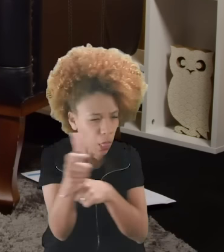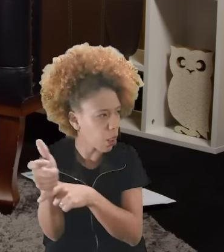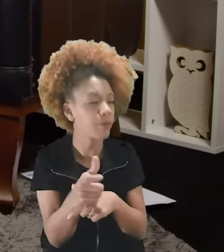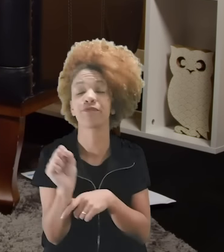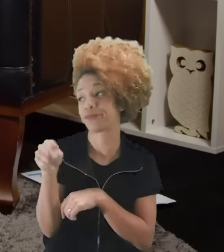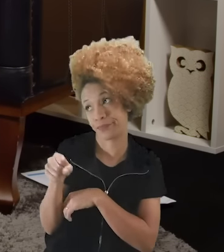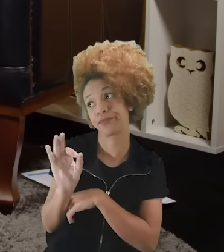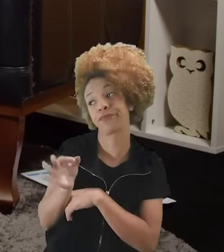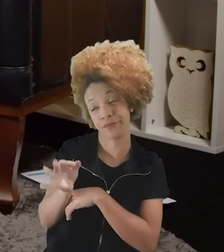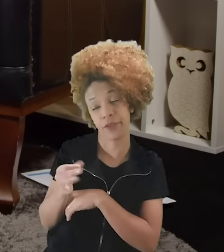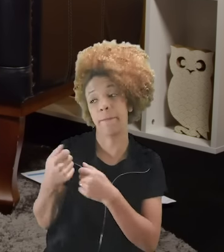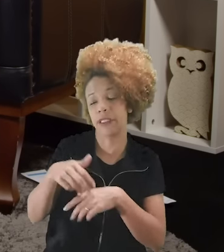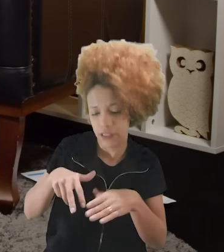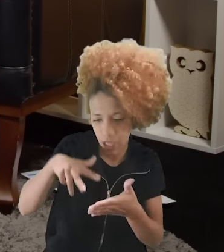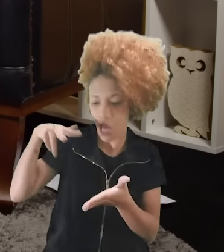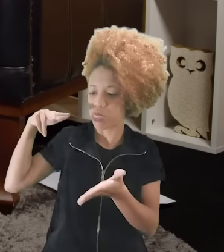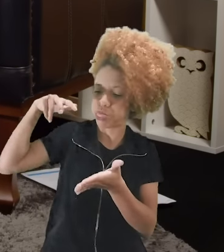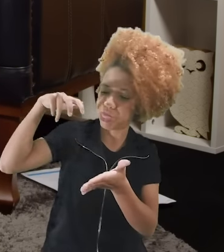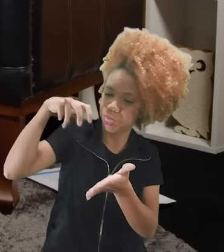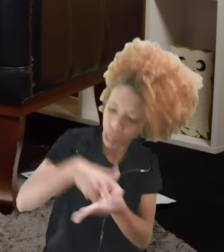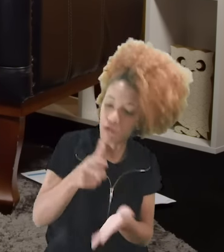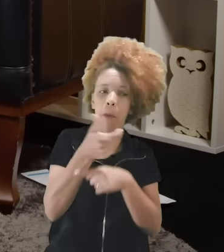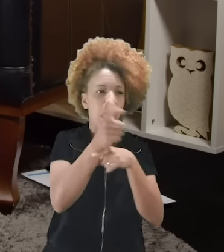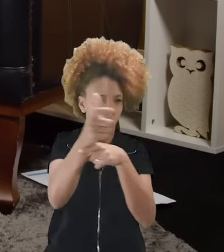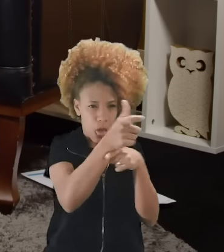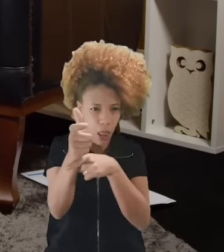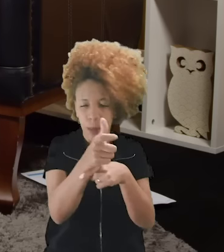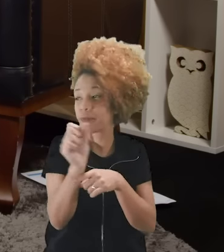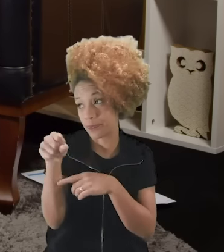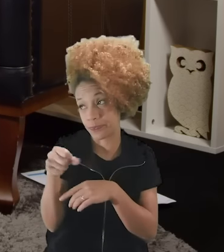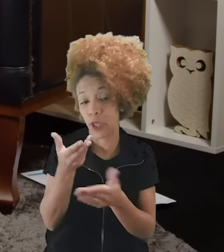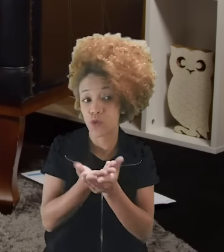mundo matar T exato exatamente tem que pegar as armas no chão enfim é esse mesmo e daí eu estudei